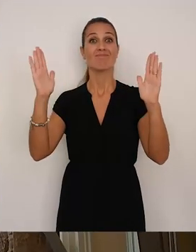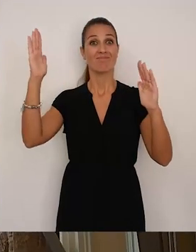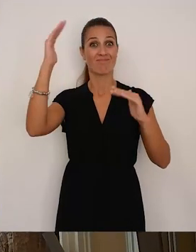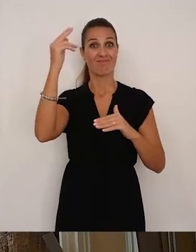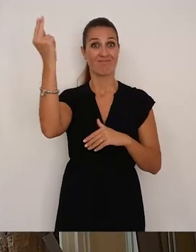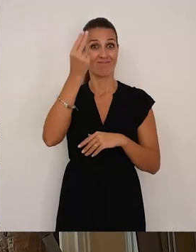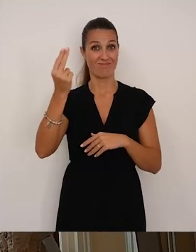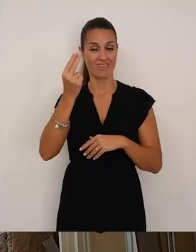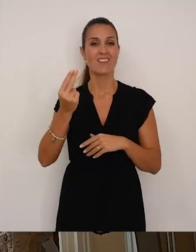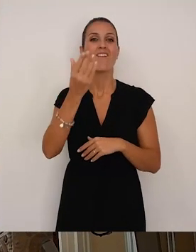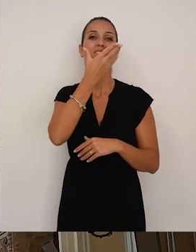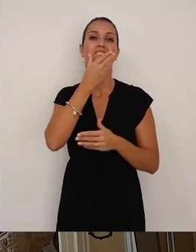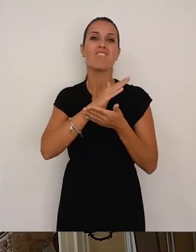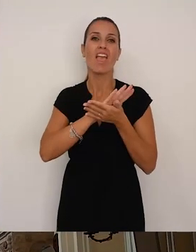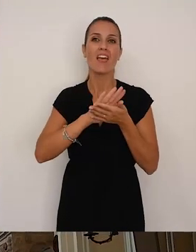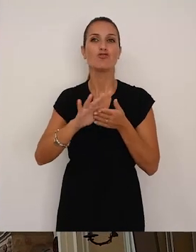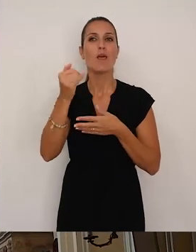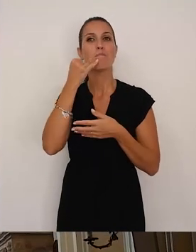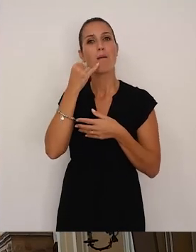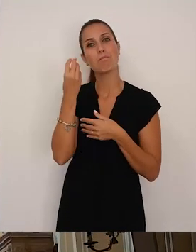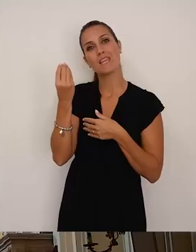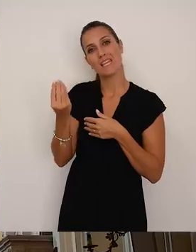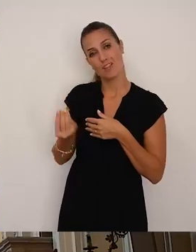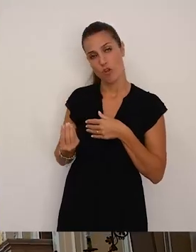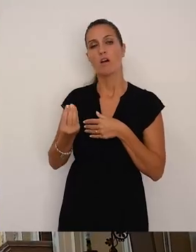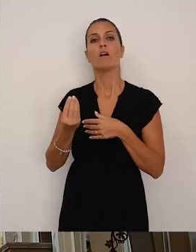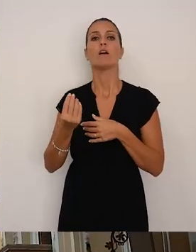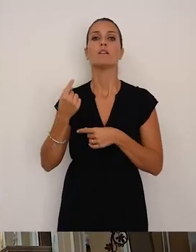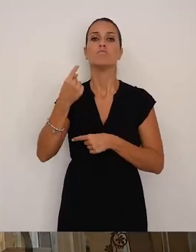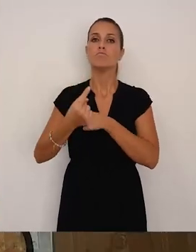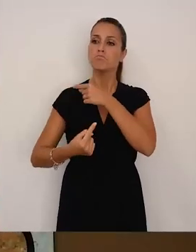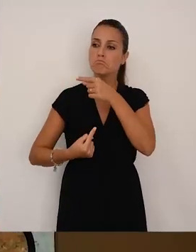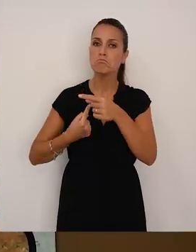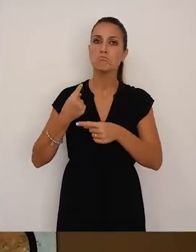può ammirare la pregiata tela veneta raffigurante la Vergine con il Bambino, che ha visto nel